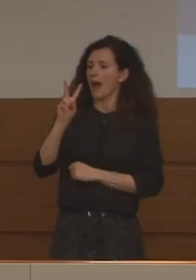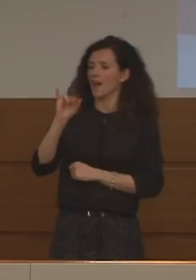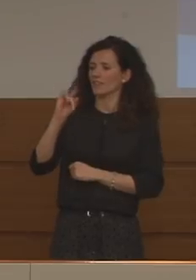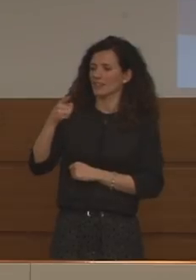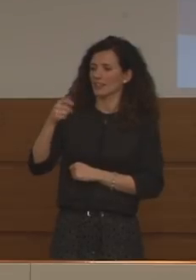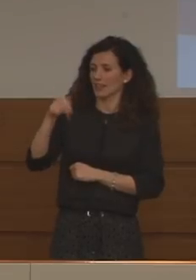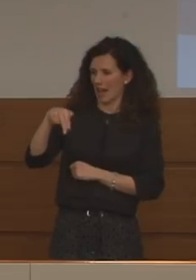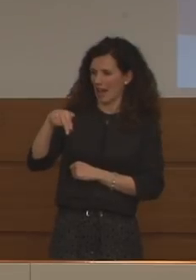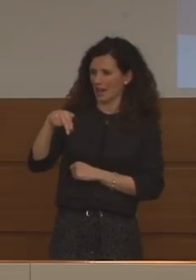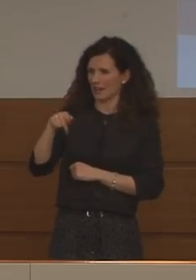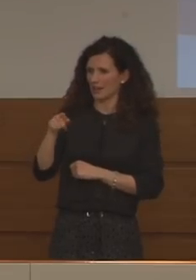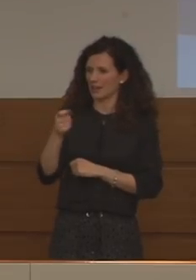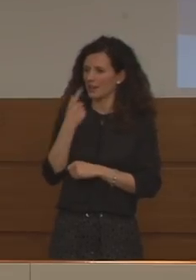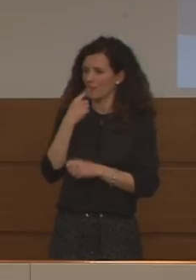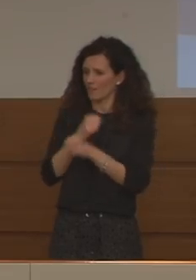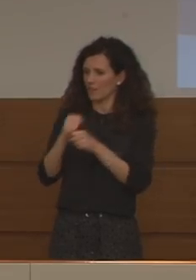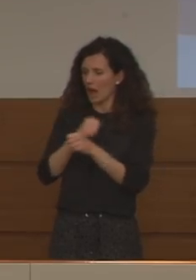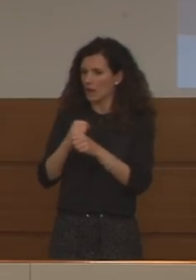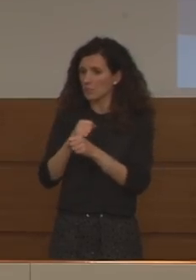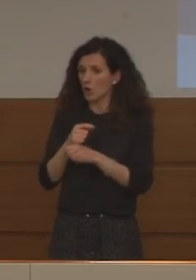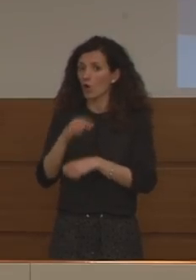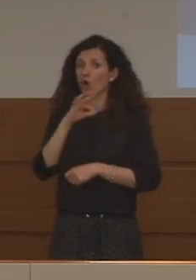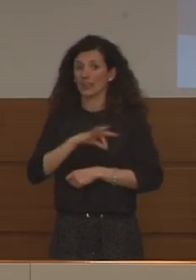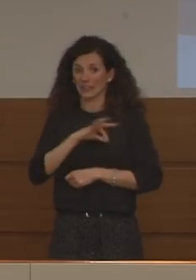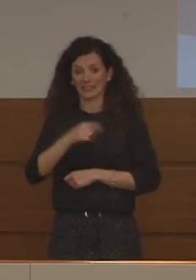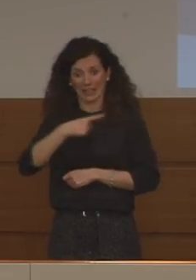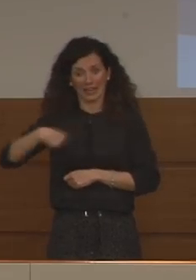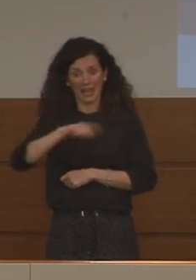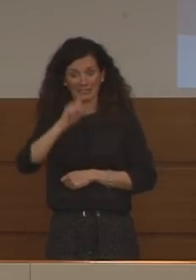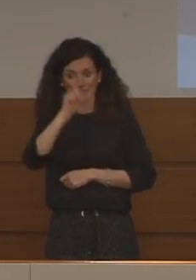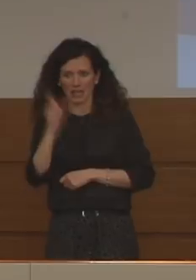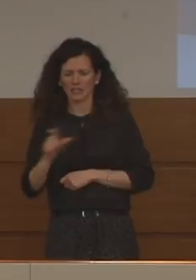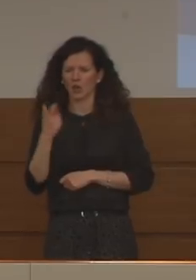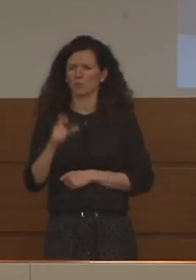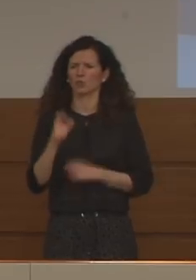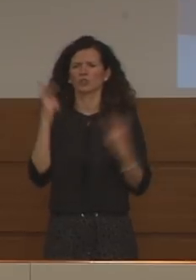perché c'è un pò di caos, se mi permette, tra quello che afferma la Fuji, che poi è